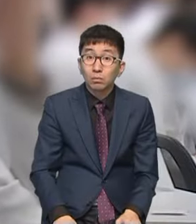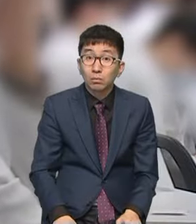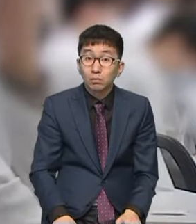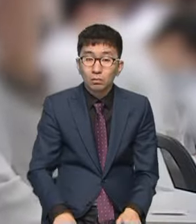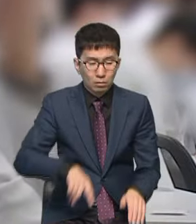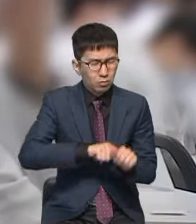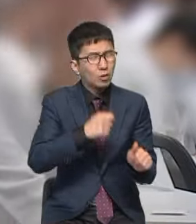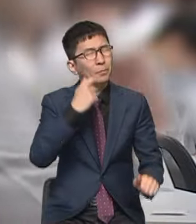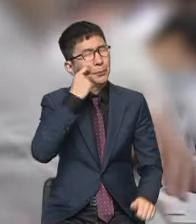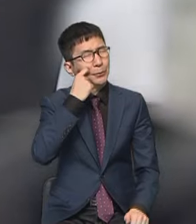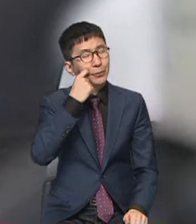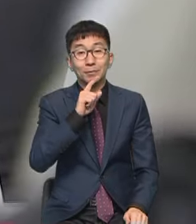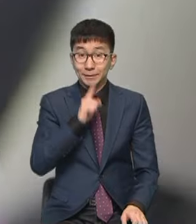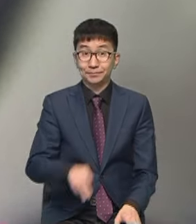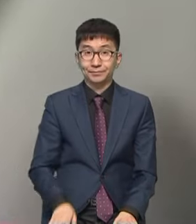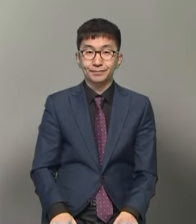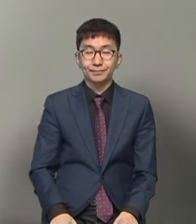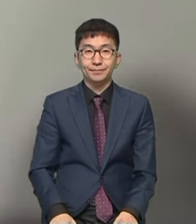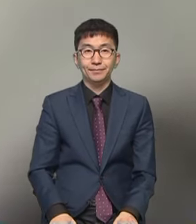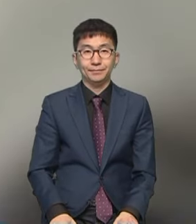않다는 의견도 있습니다. SBS 최호원입니다.